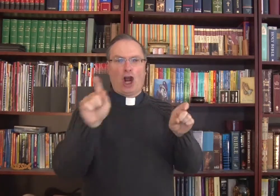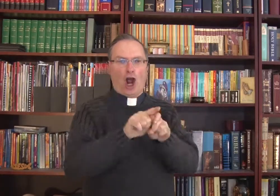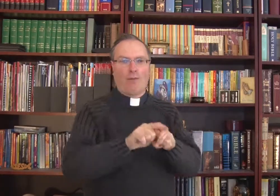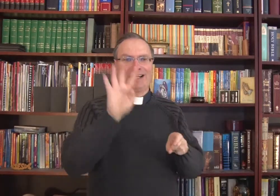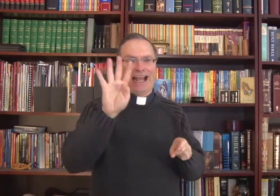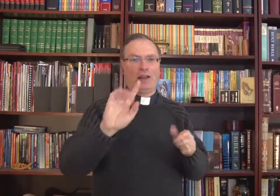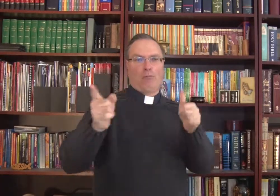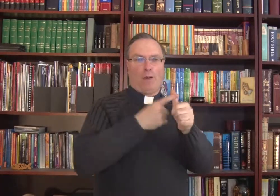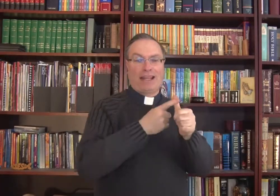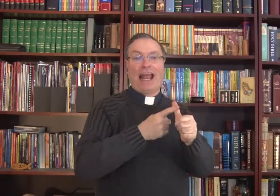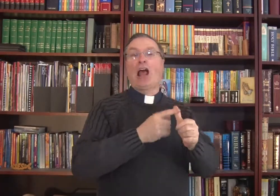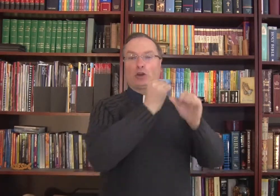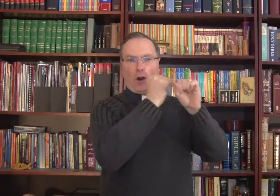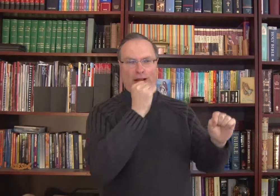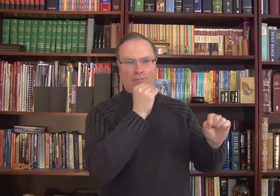comme les quatre premières trompettes.